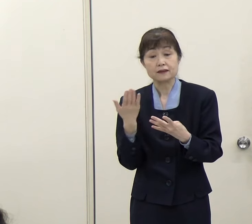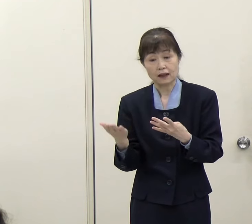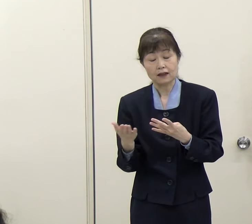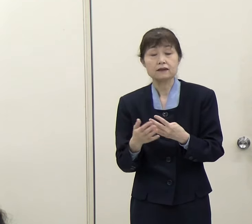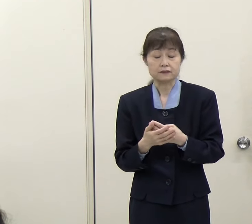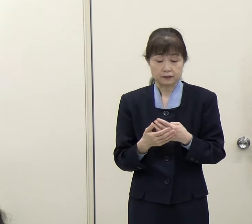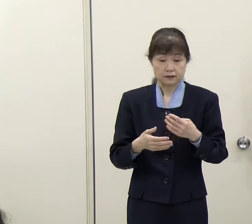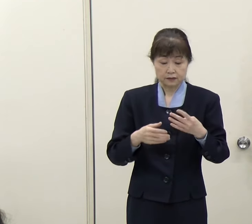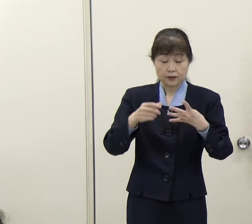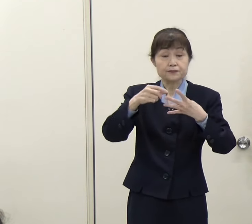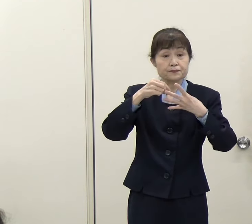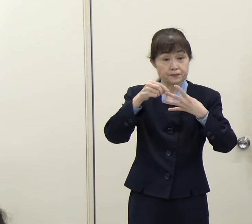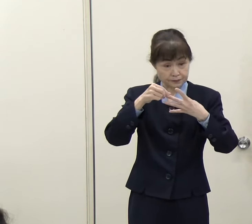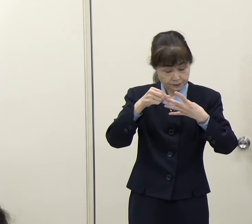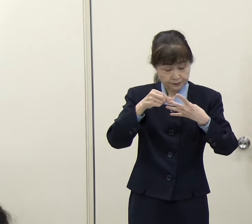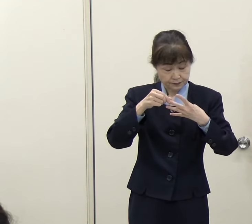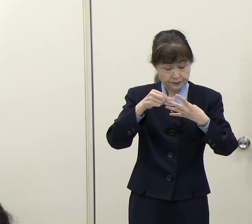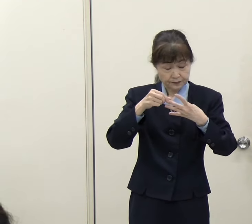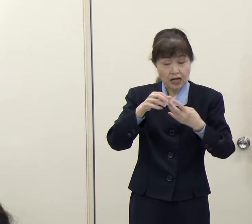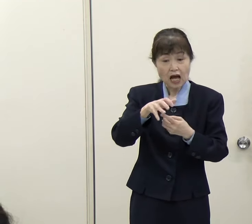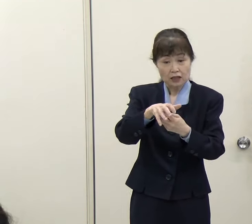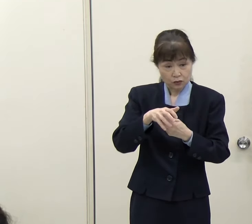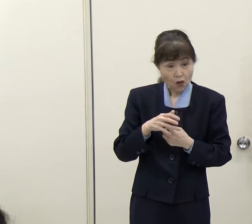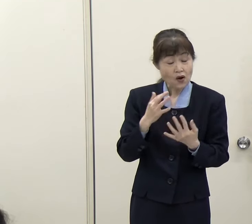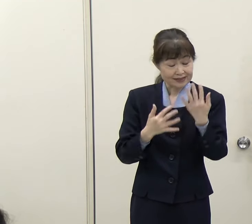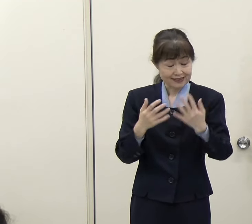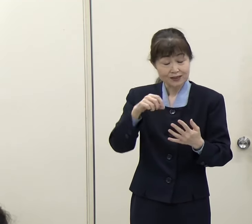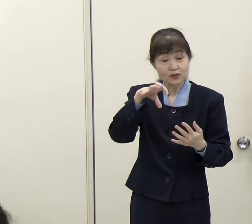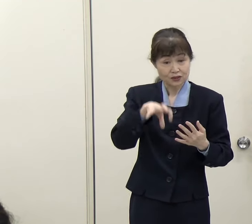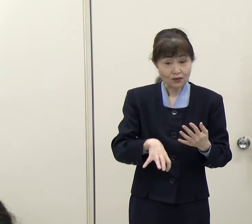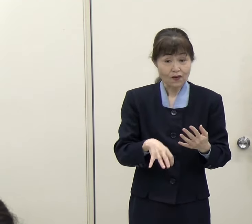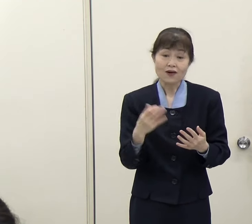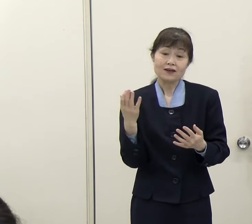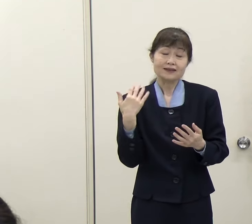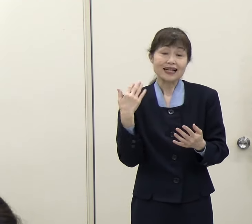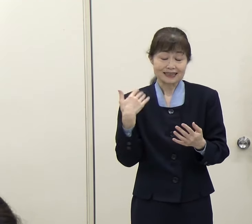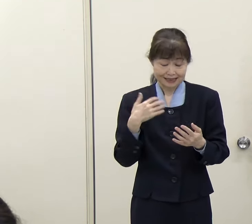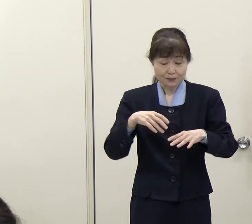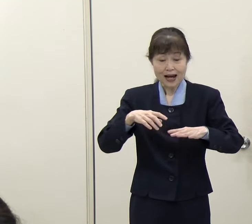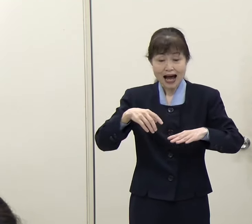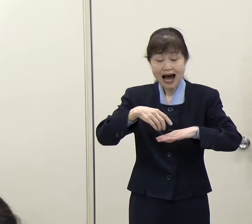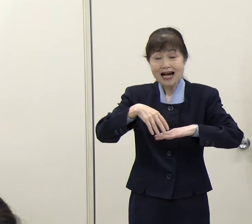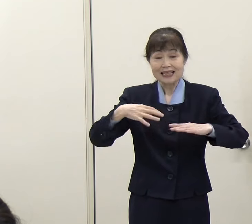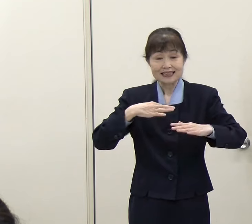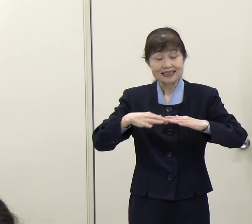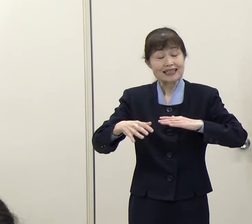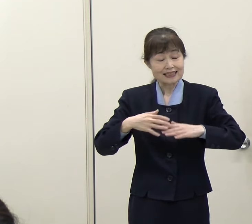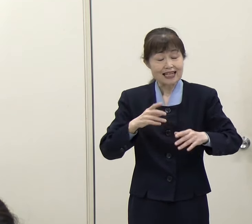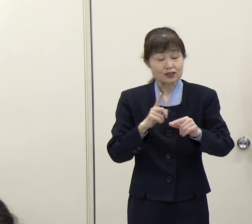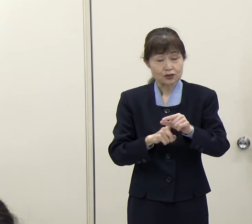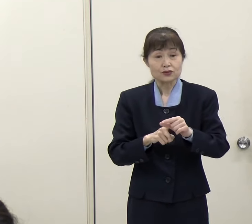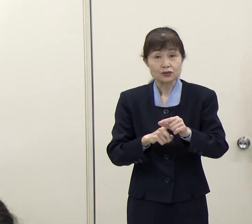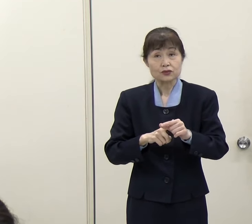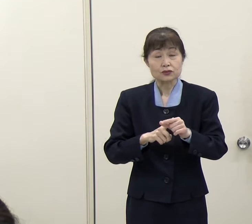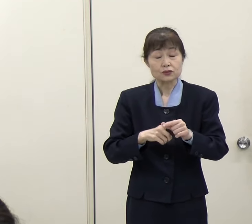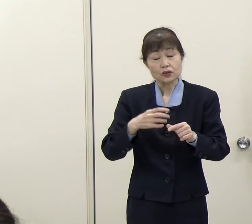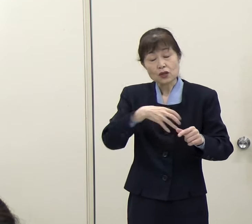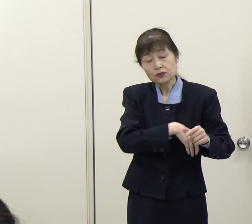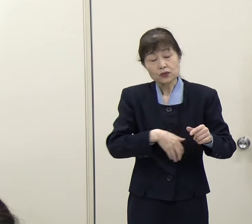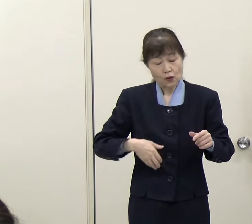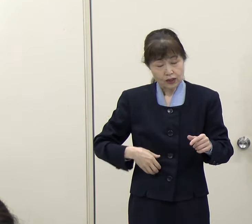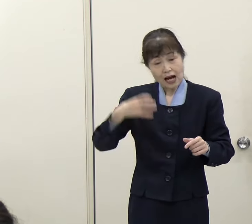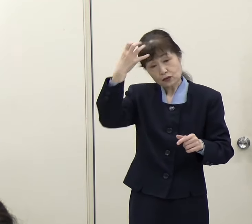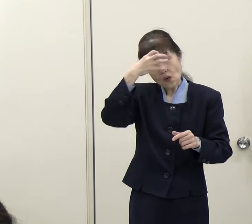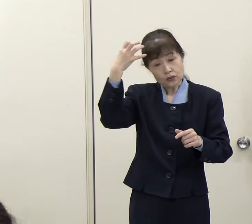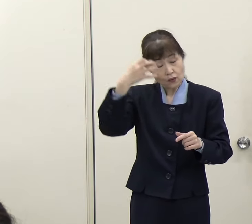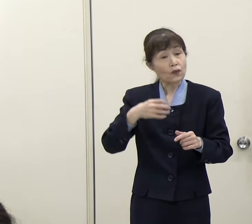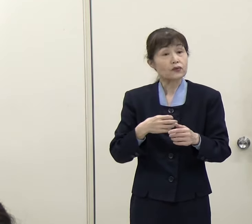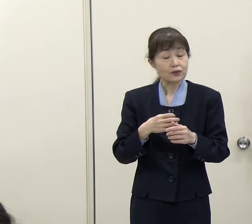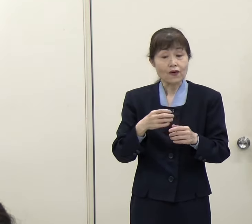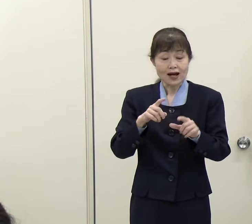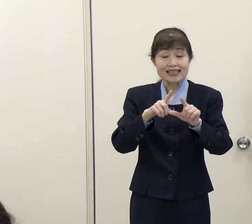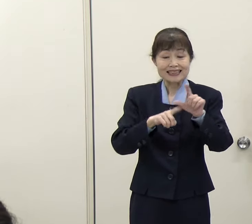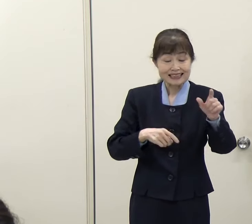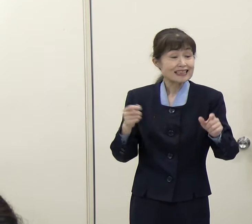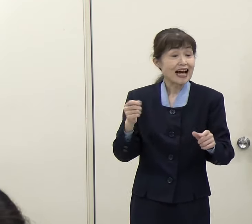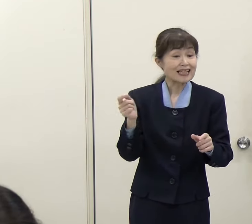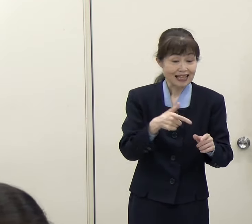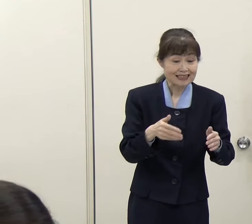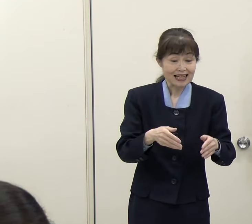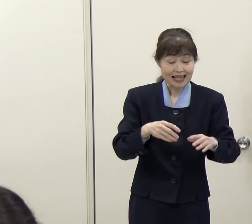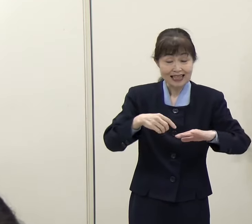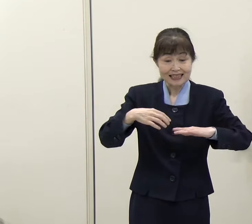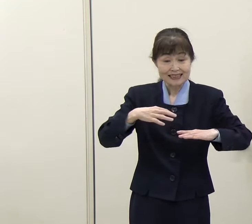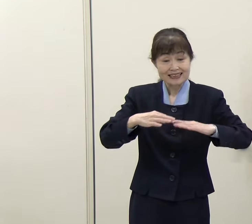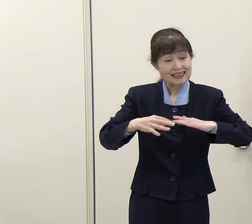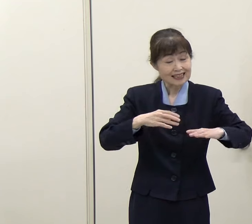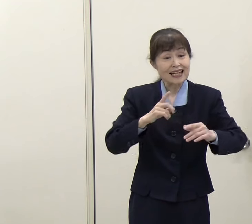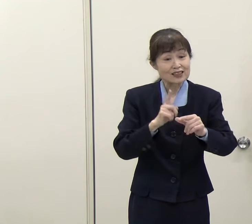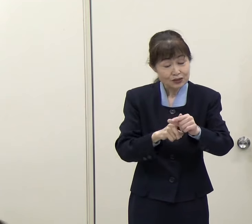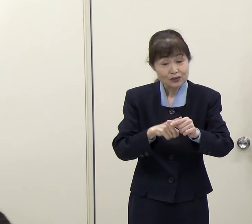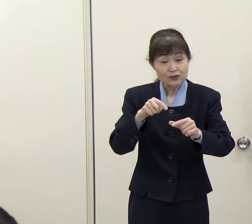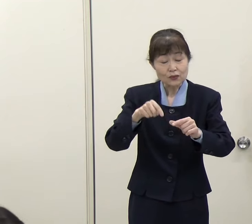（財産活用課）福岡農林事務所は、先ほど写真で「設計中」と出ていましたけれども、福岡高等技術専門校跡地活用事業で設計中の新しい建物の中に入ります。